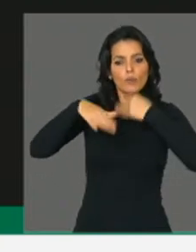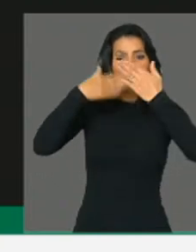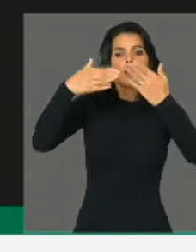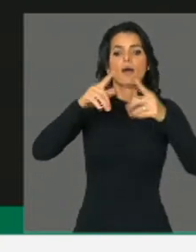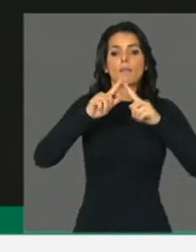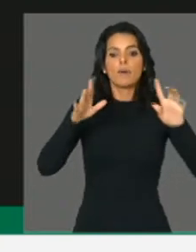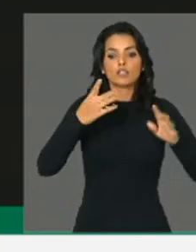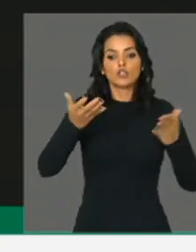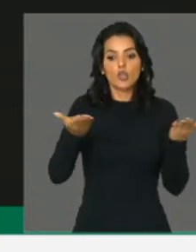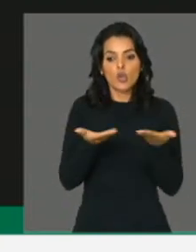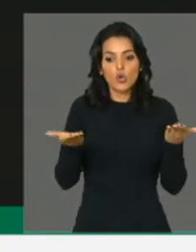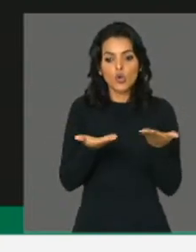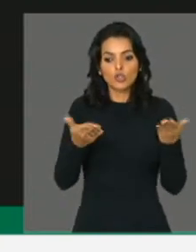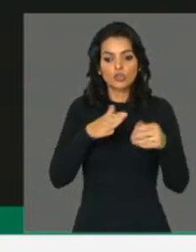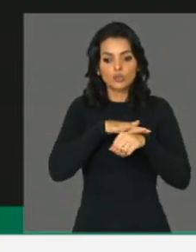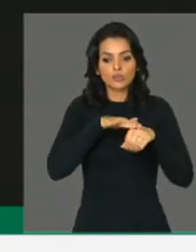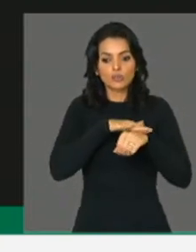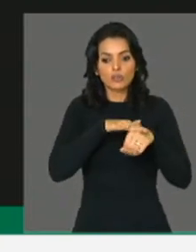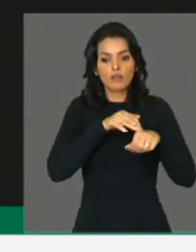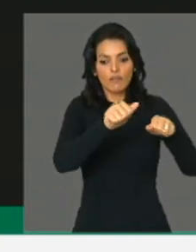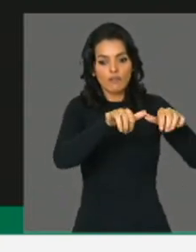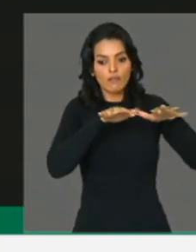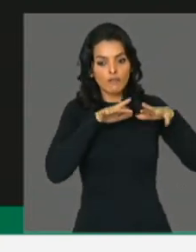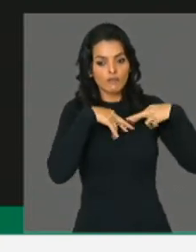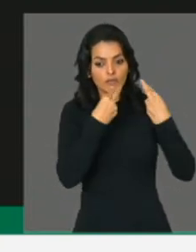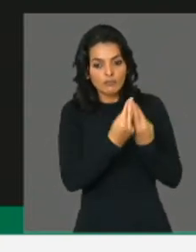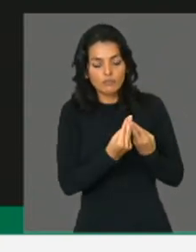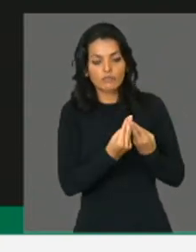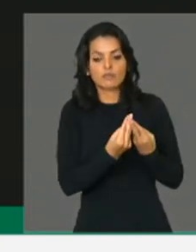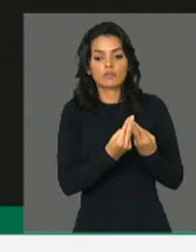STICAS... A GENTE... SABE O RISCO QUE SMAULHS TÊM COLOCADO AS SUAS VIDAS E É UMA PRIORIDADE PARA NÓS,